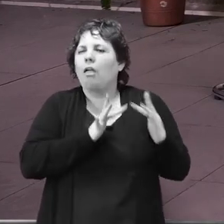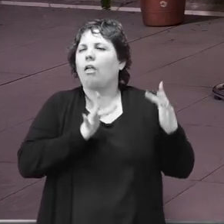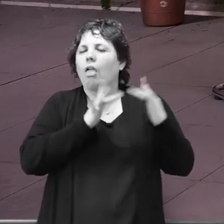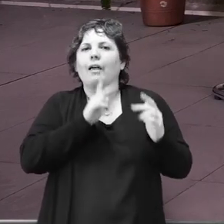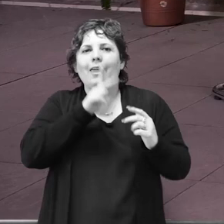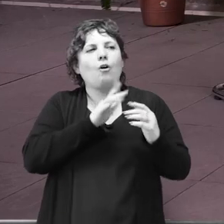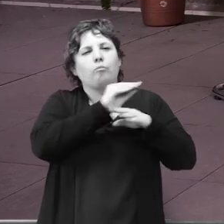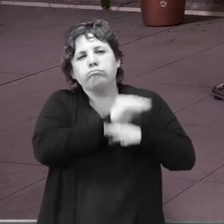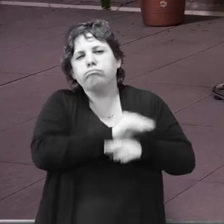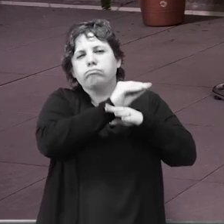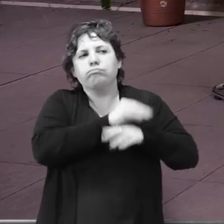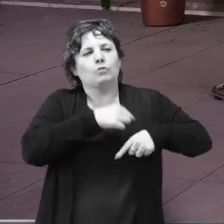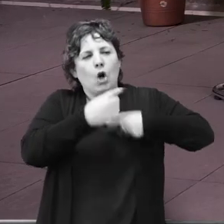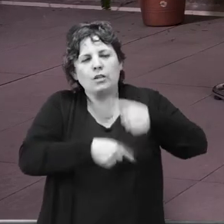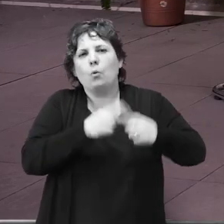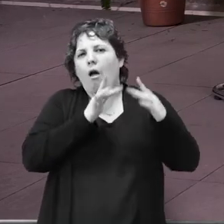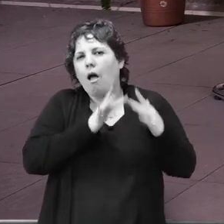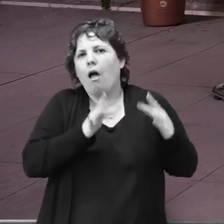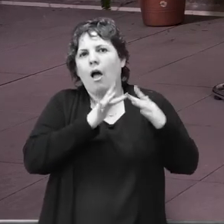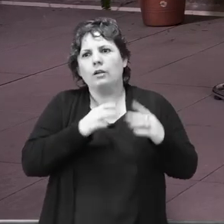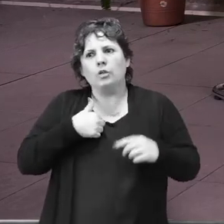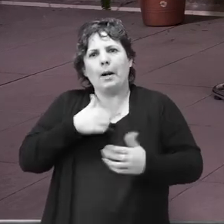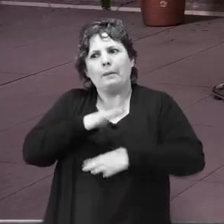donde hacen los deberes, por ejemplo.